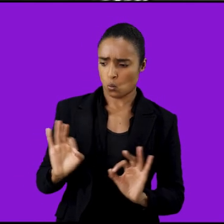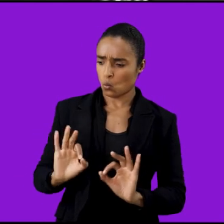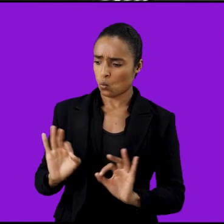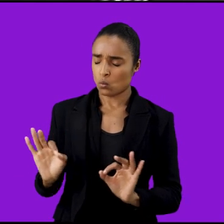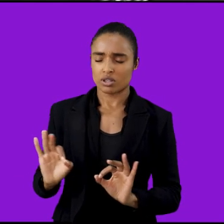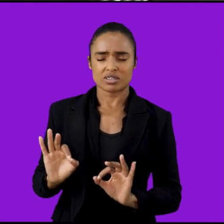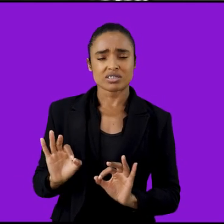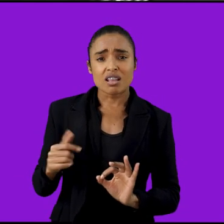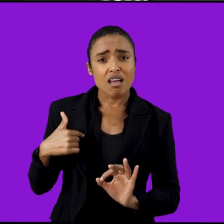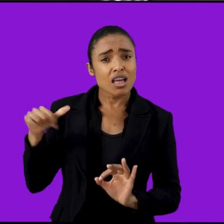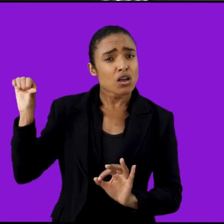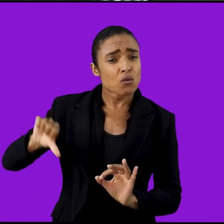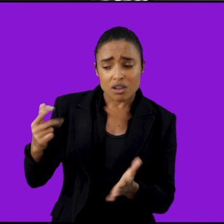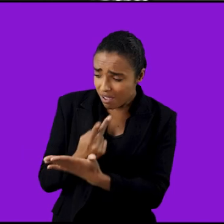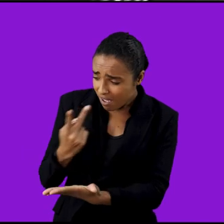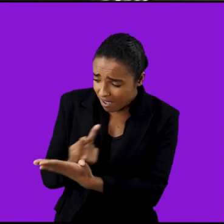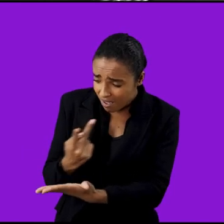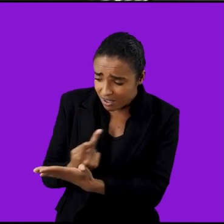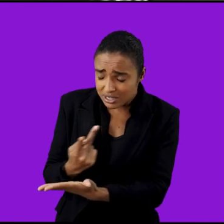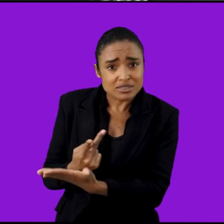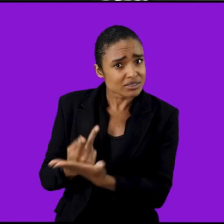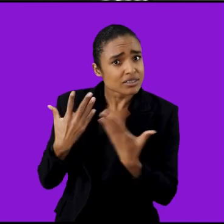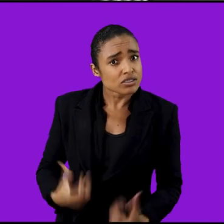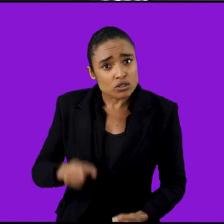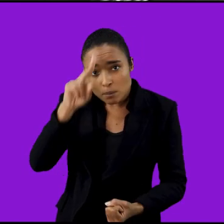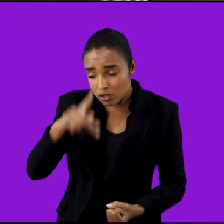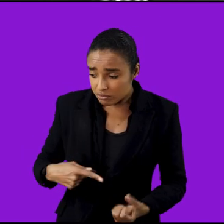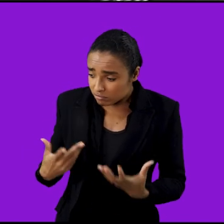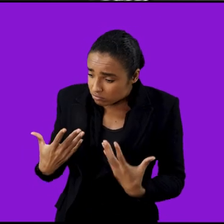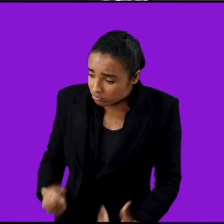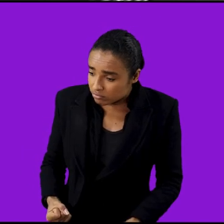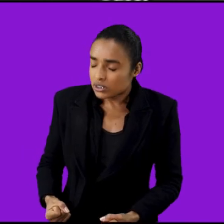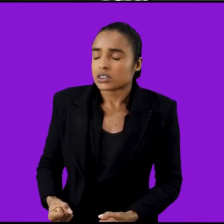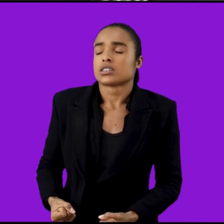E fracassar, se assumir que fracassou. Só começou a virar quando eu falava pras pessoas: